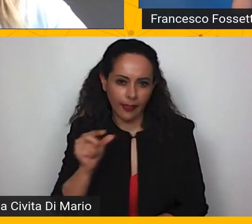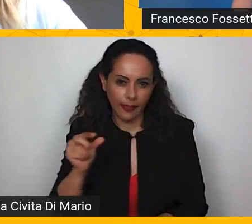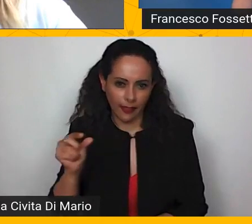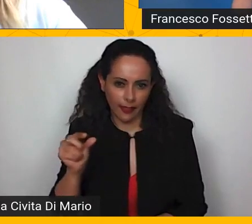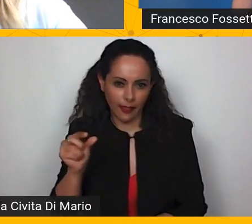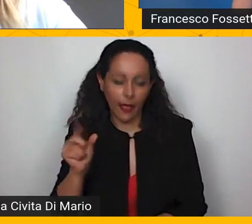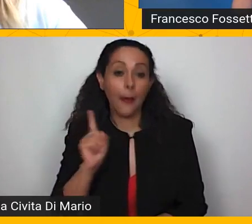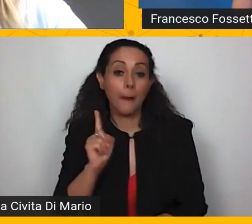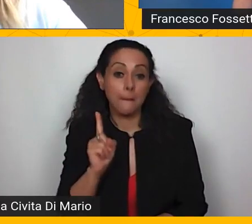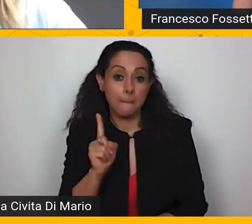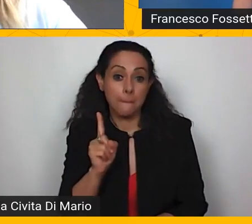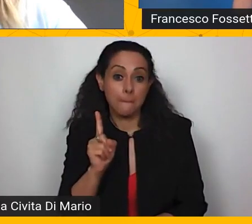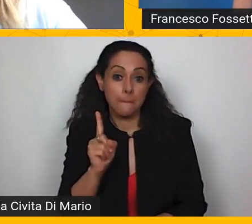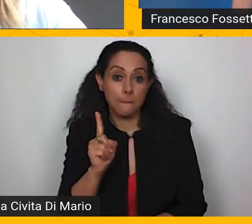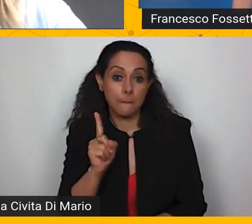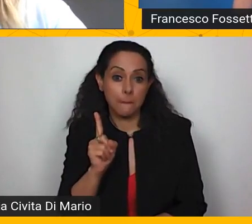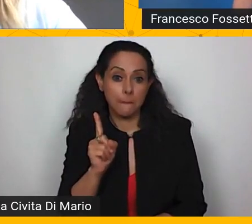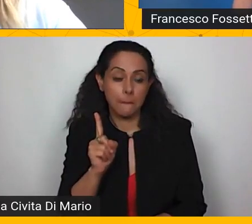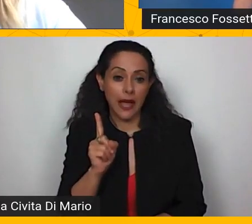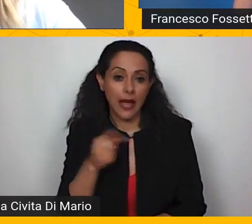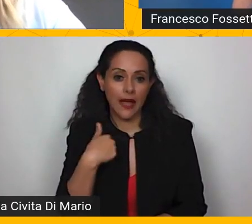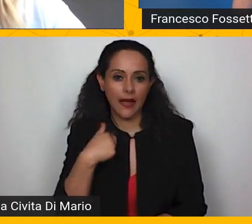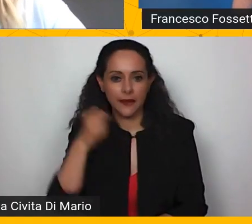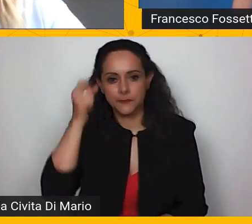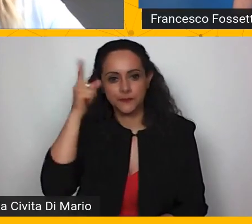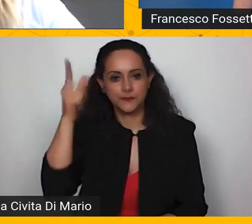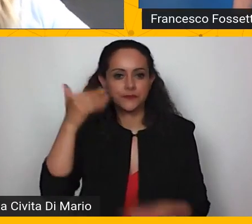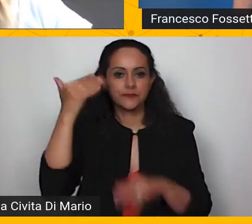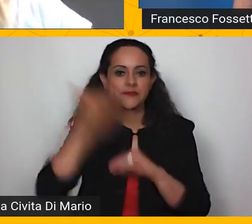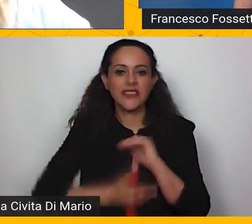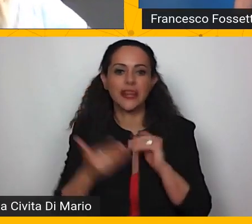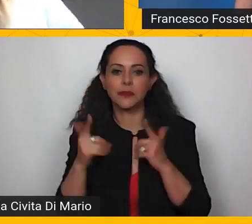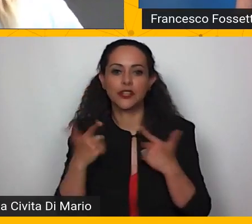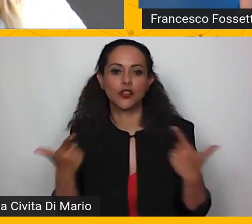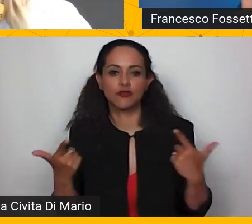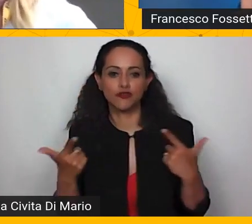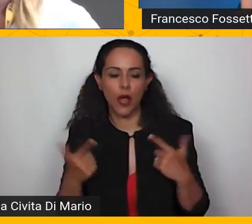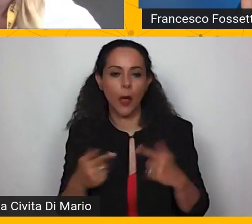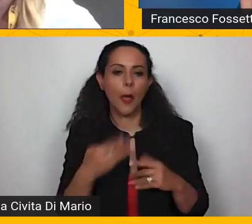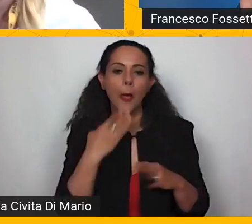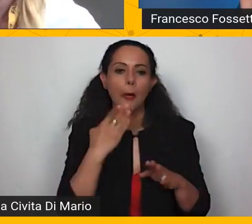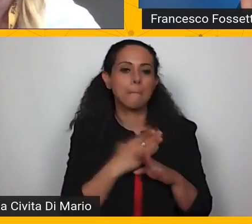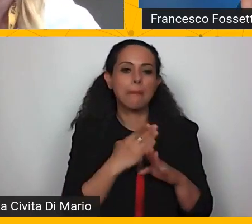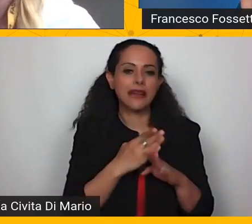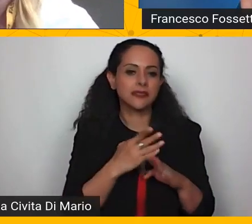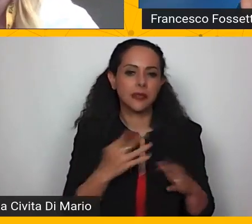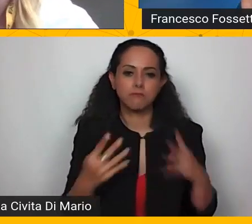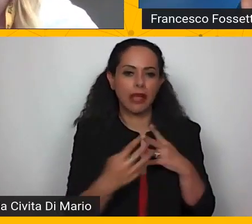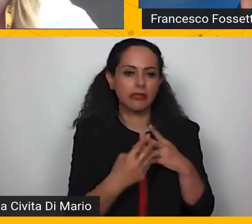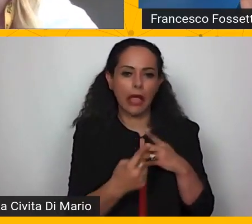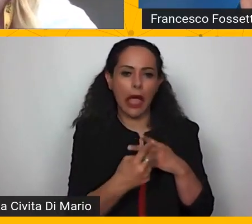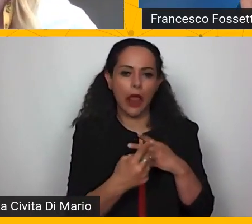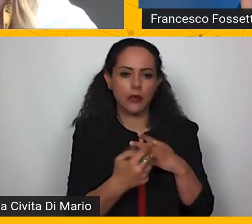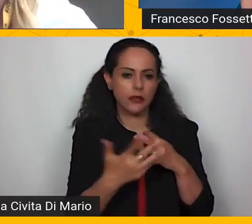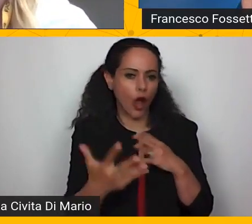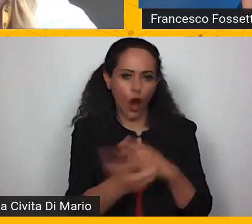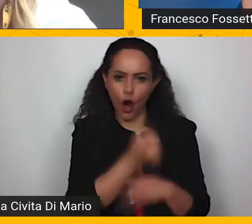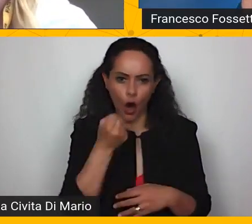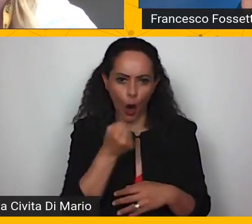molto piccolo ma è appunto il fatto che idealmente non c'è un limite. Il pasta battaglia una